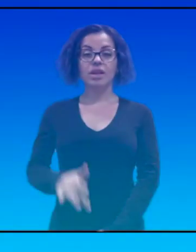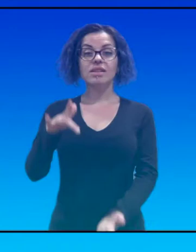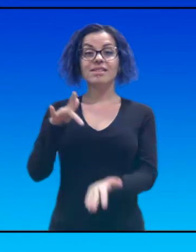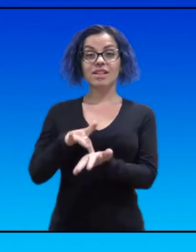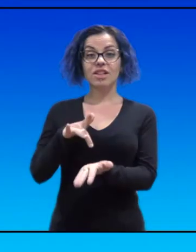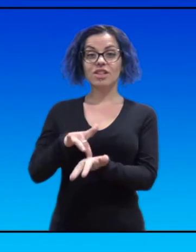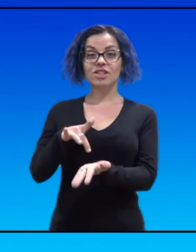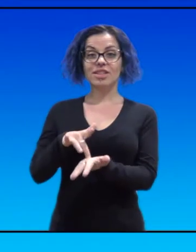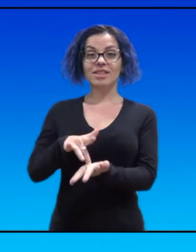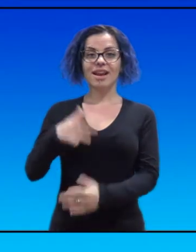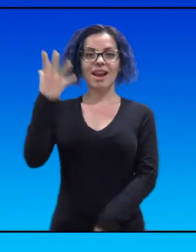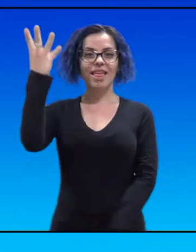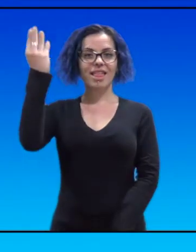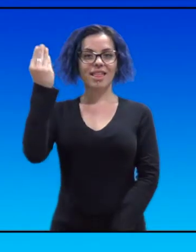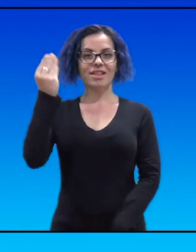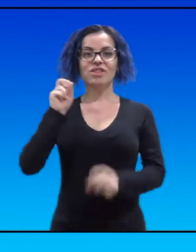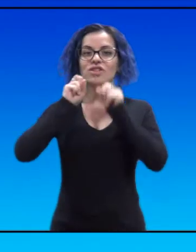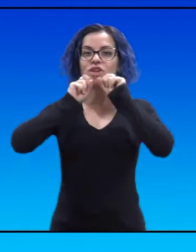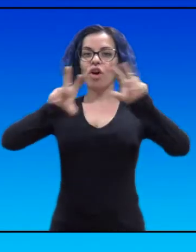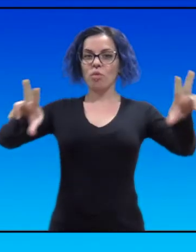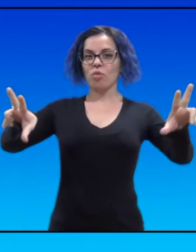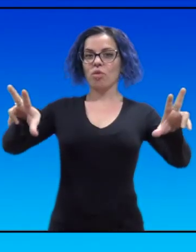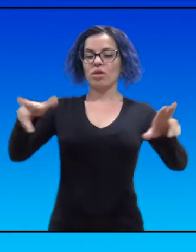La Sede Centrale ENS comunica che